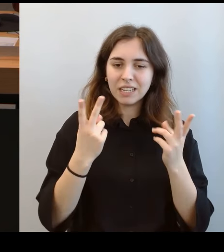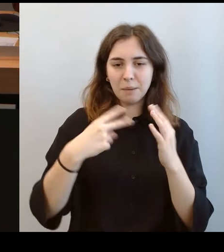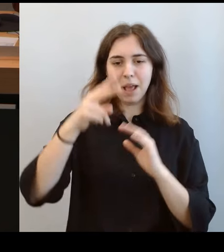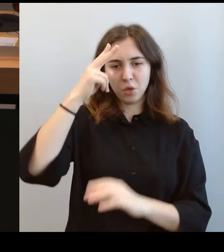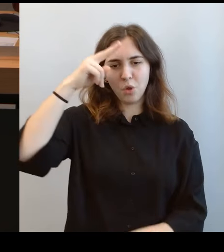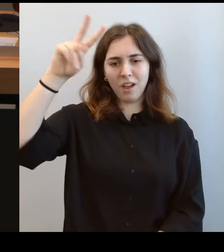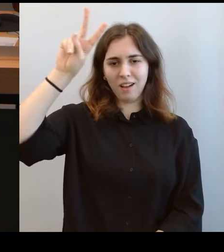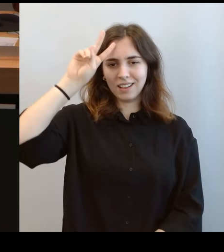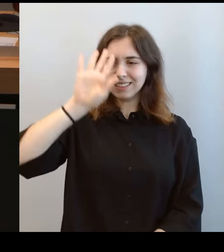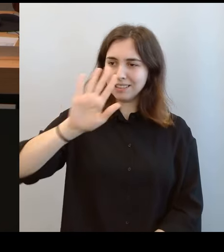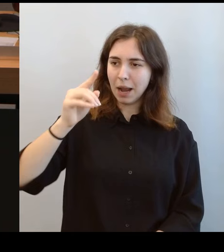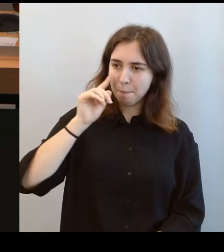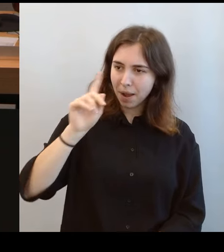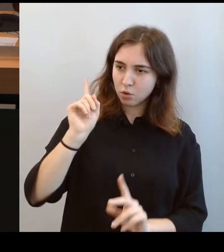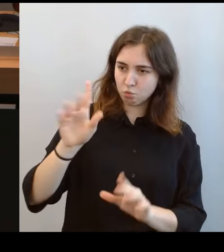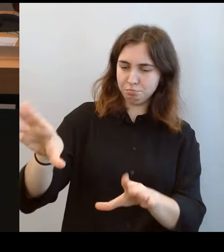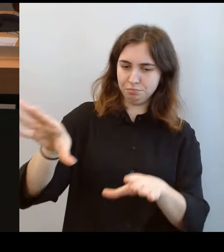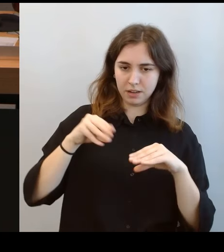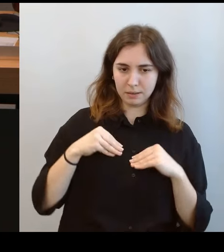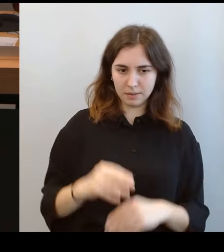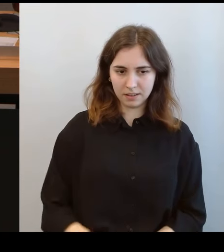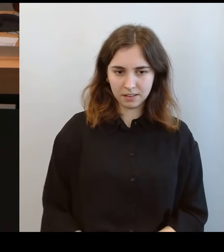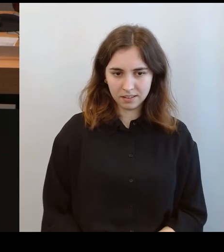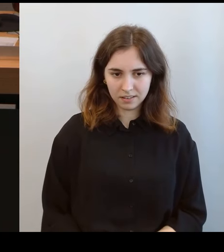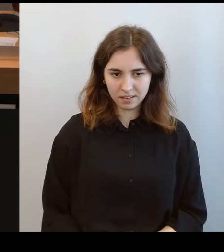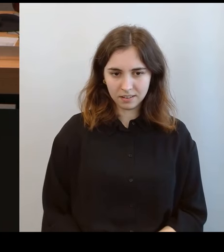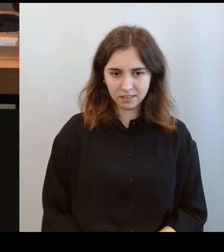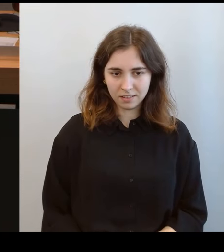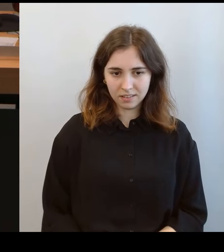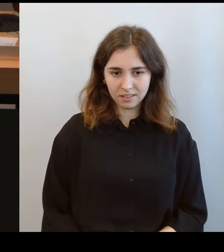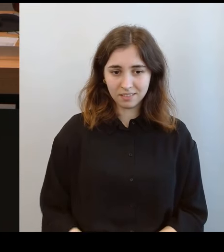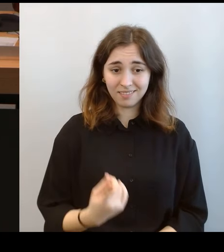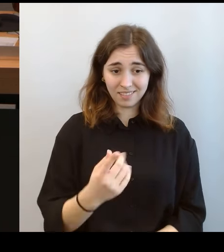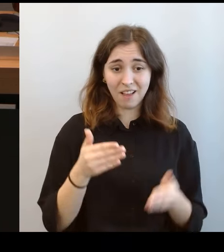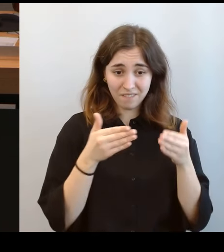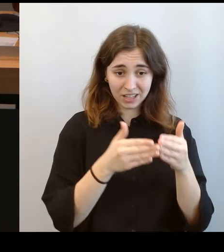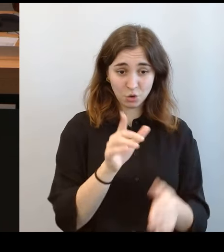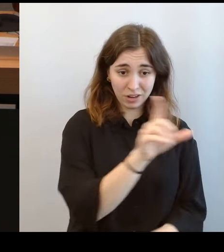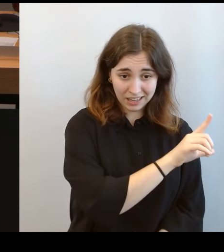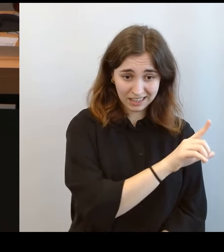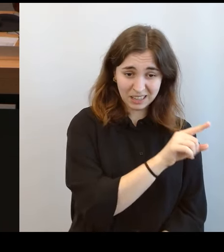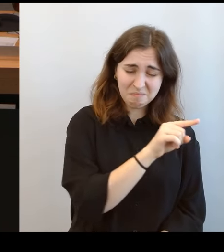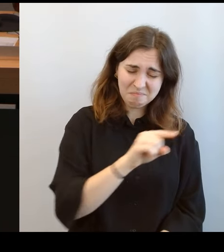Sie, die Fraktionen von Linke bis CDU, haben heute mit ihrem